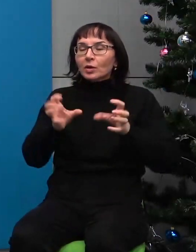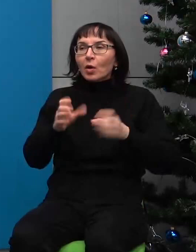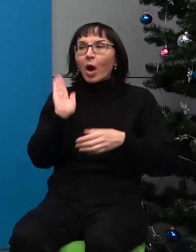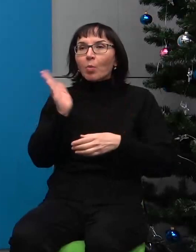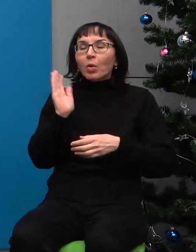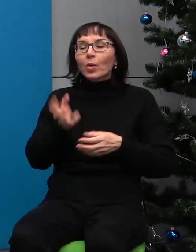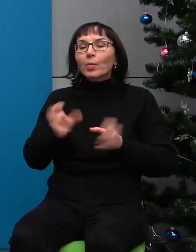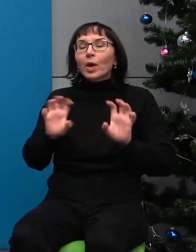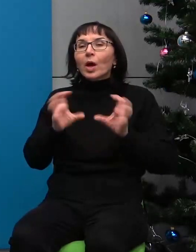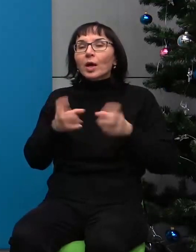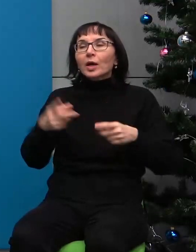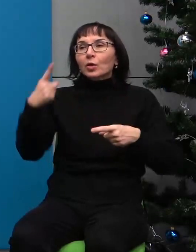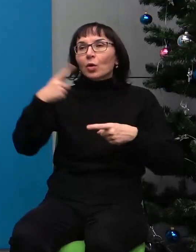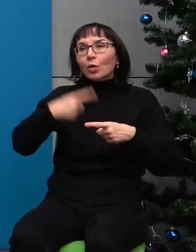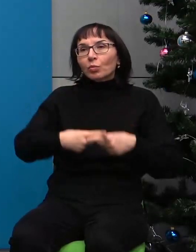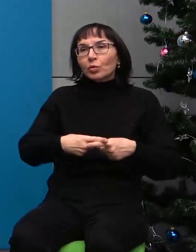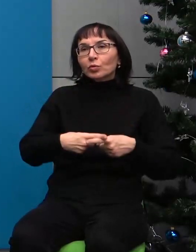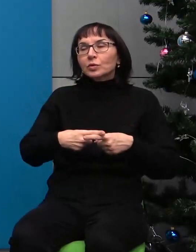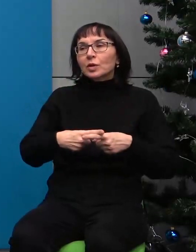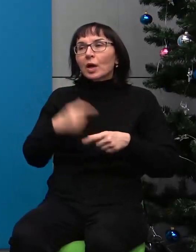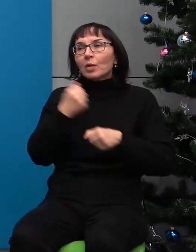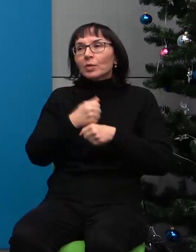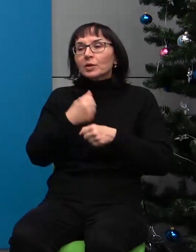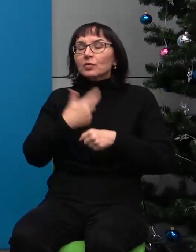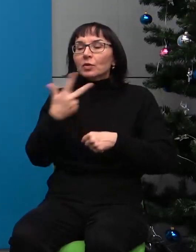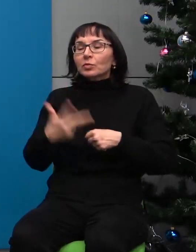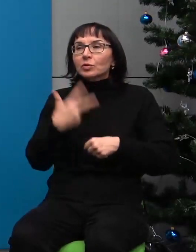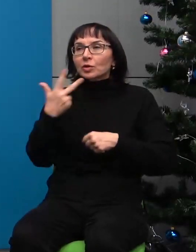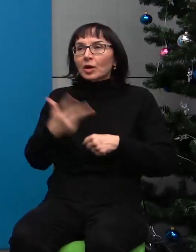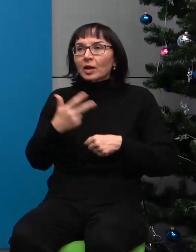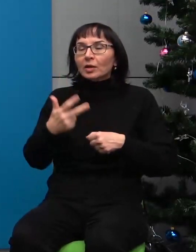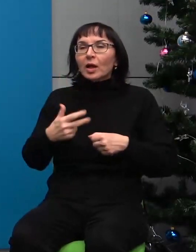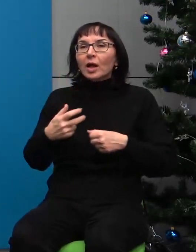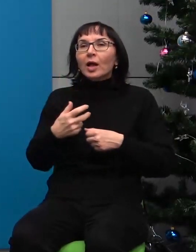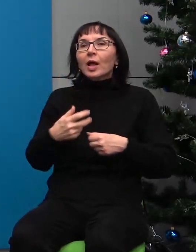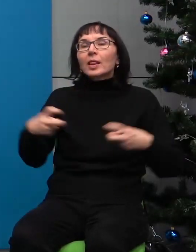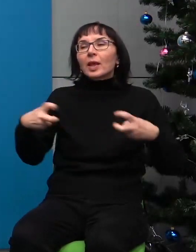Na antenie pracowałem 3 lata, w portalach internetowych, w międzyczasie studiowałem polonistykę,